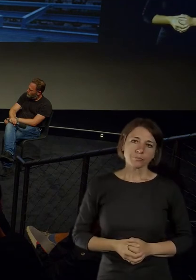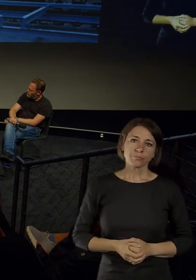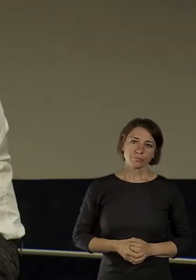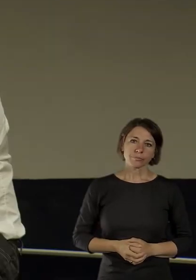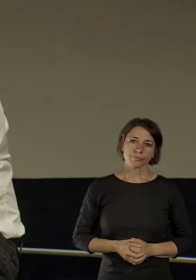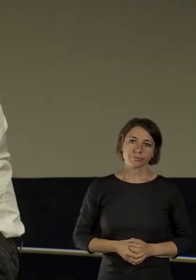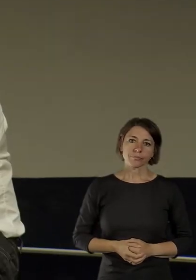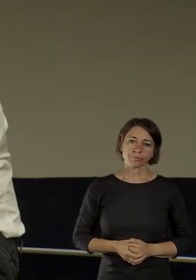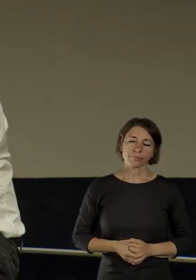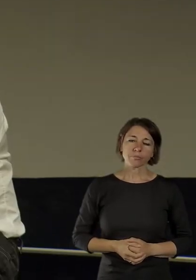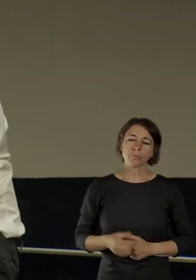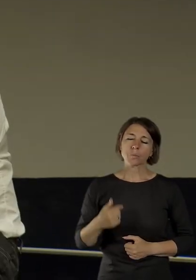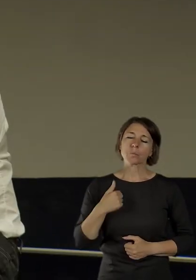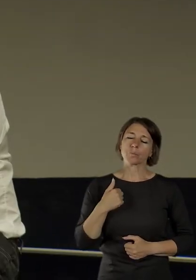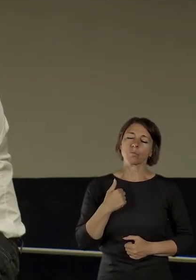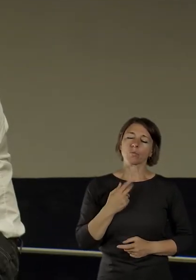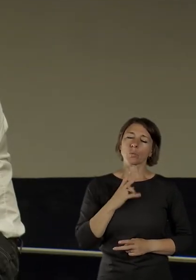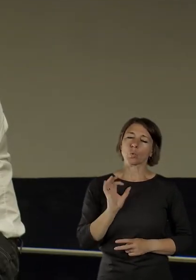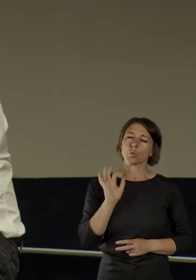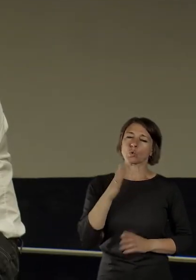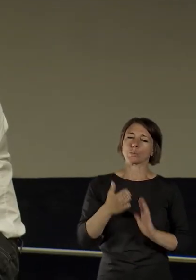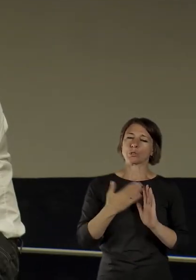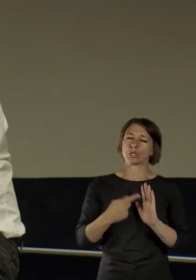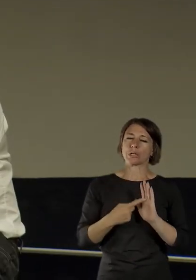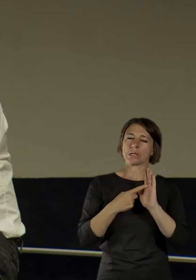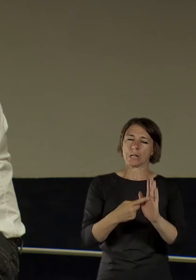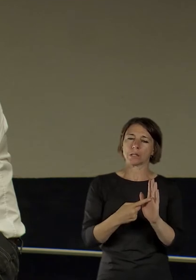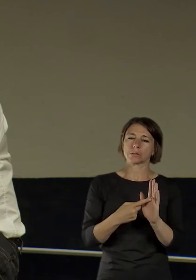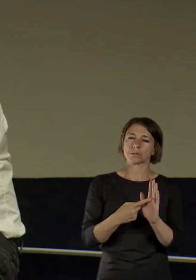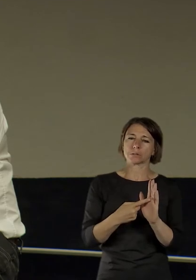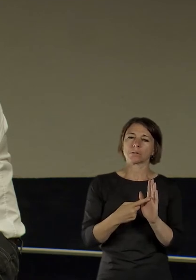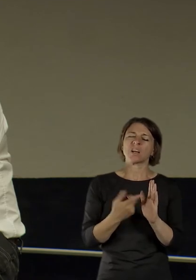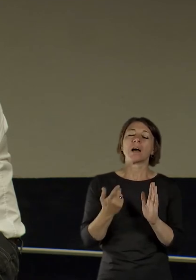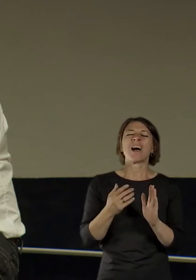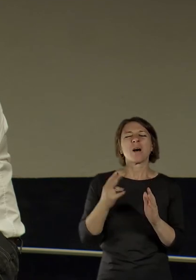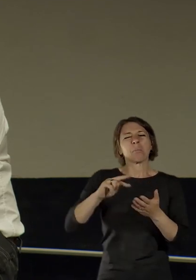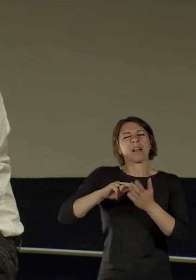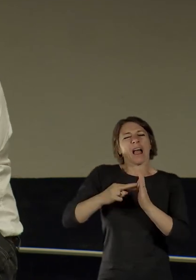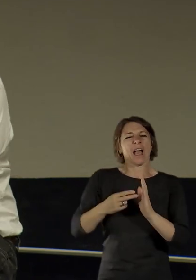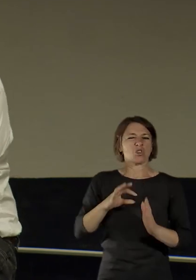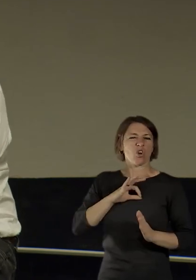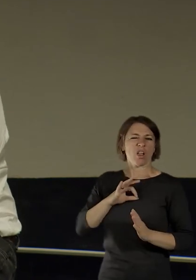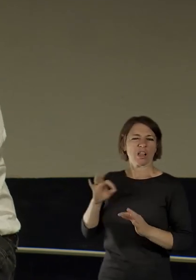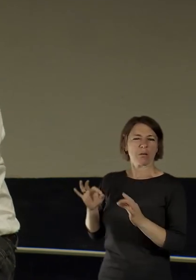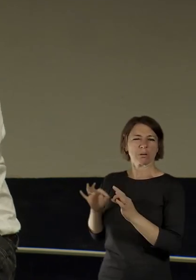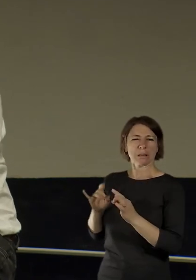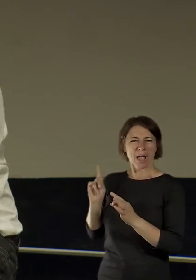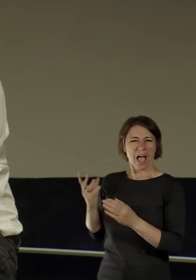bych zkusil to, co tady měl zastávat Richard Biegel, který se bohužel omluvil...